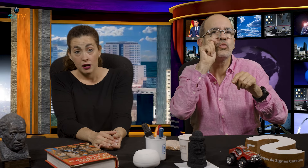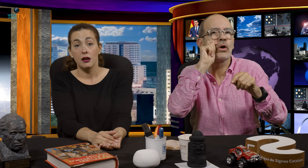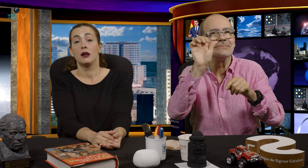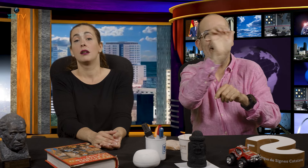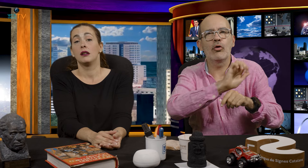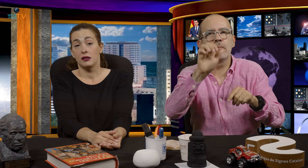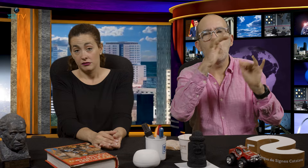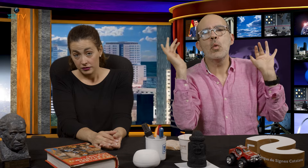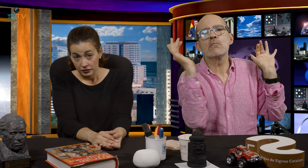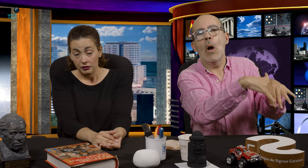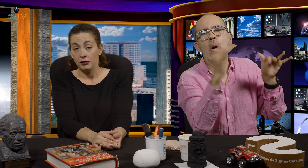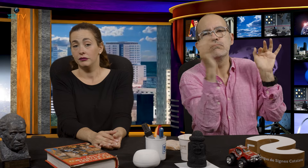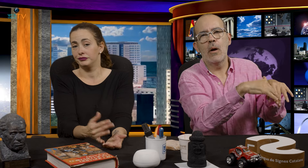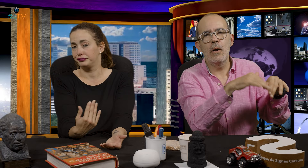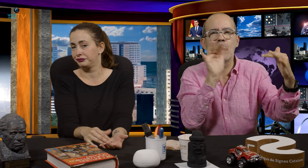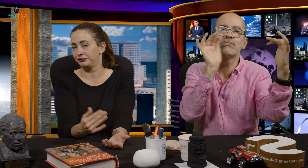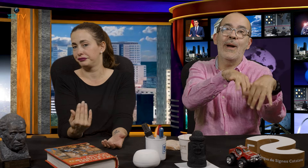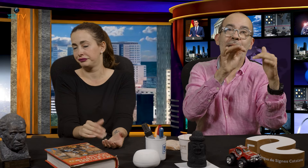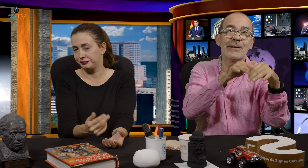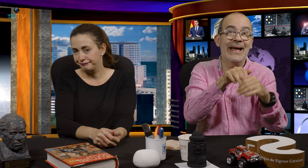Dos puntos turísticos masivos para los europeos.